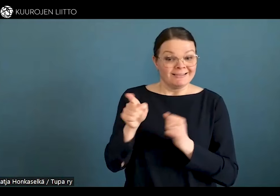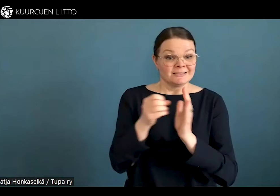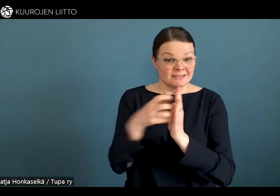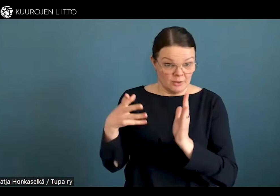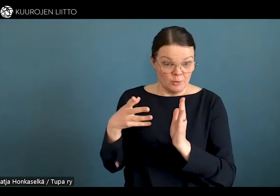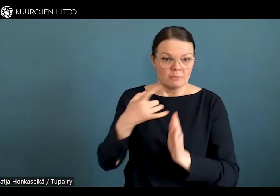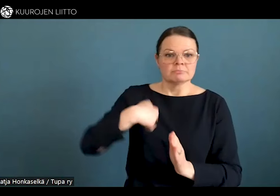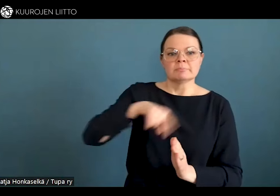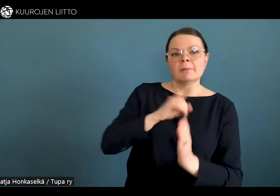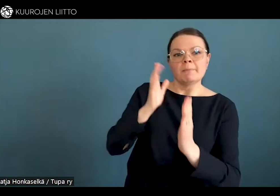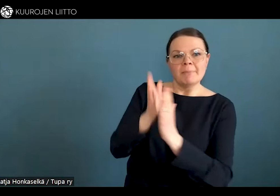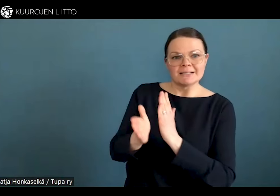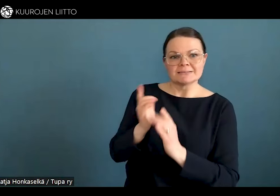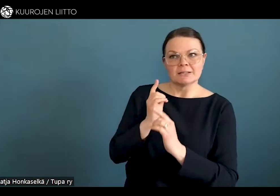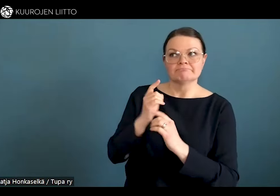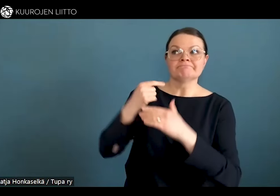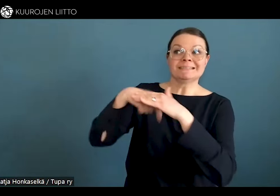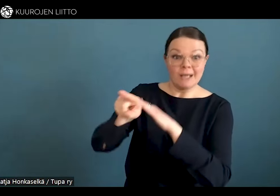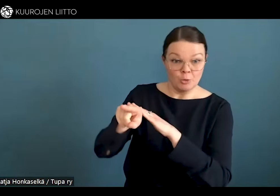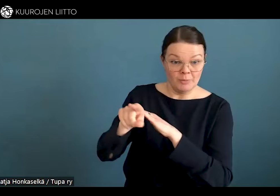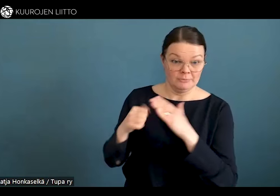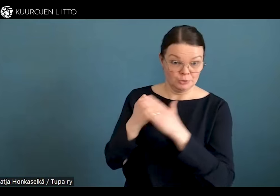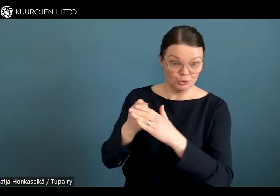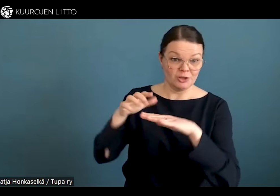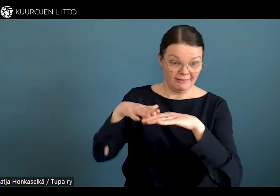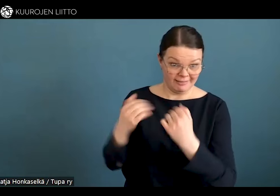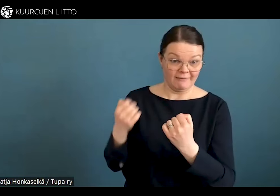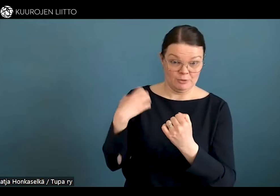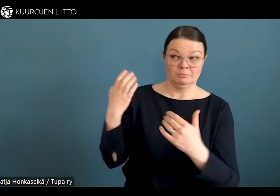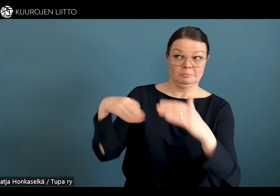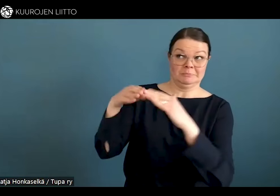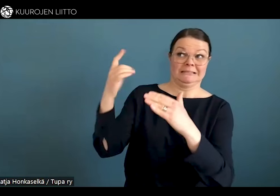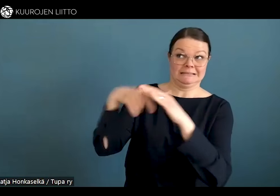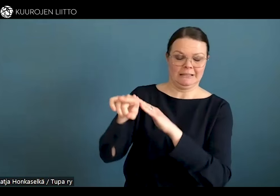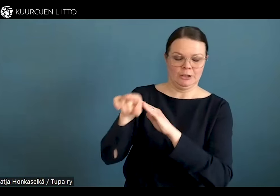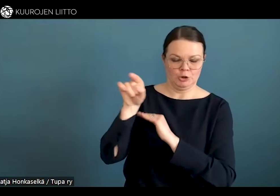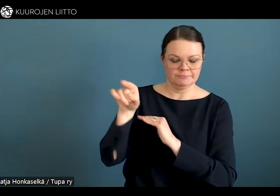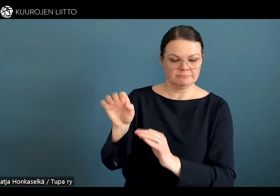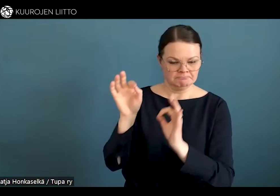Pääsimme siis käymään sosiaali- ja terveysministeriössä, -